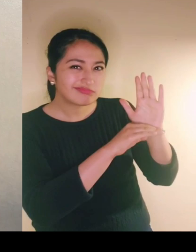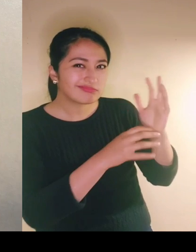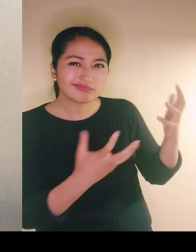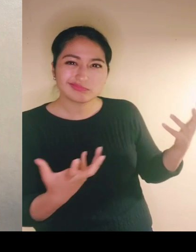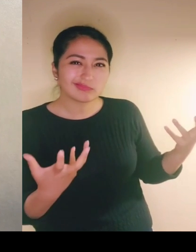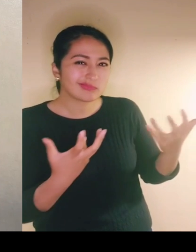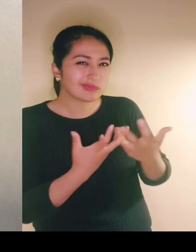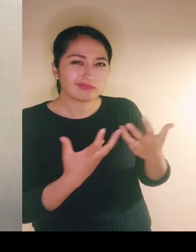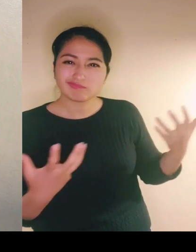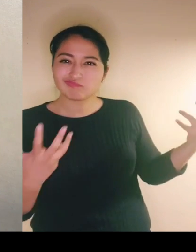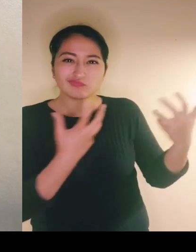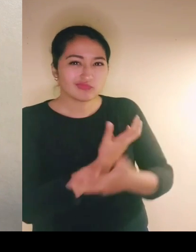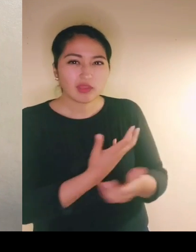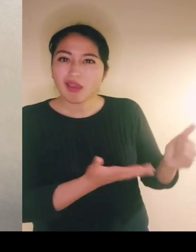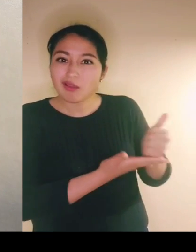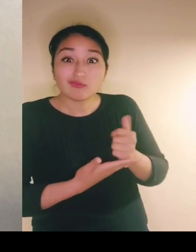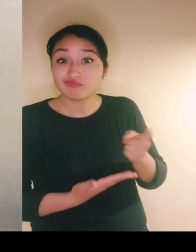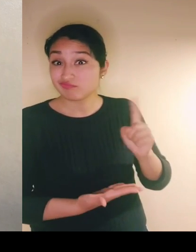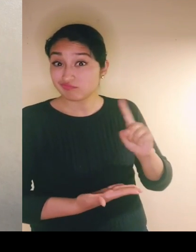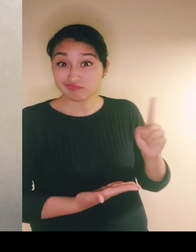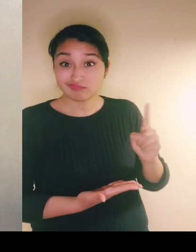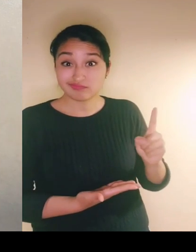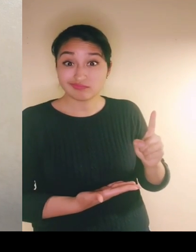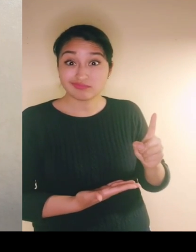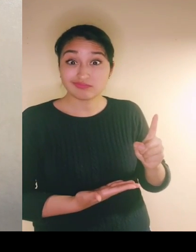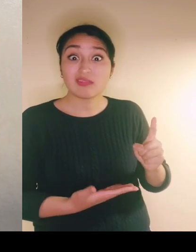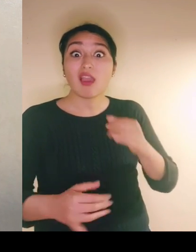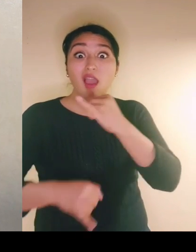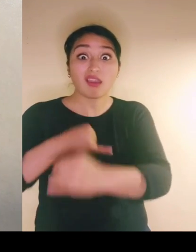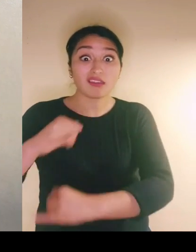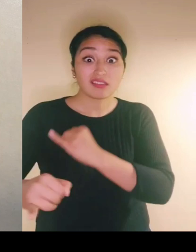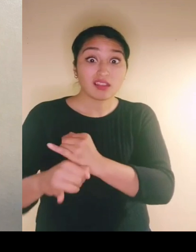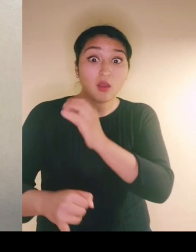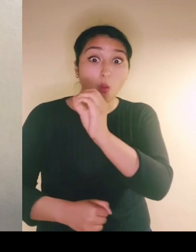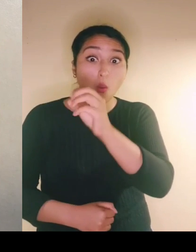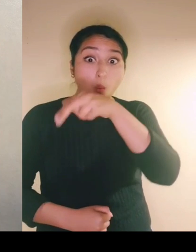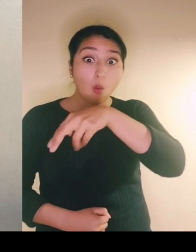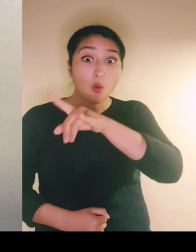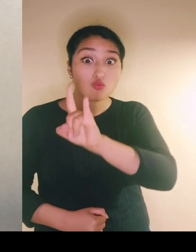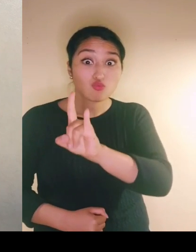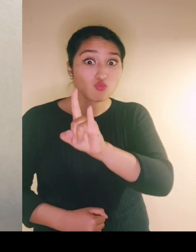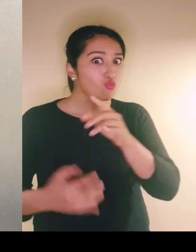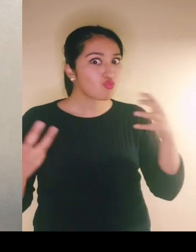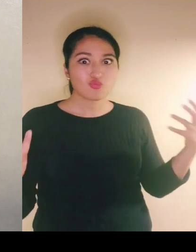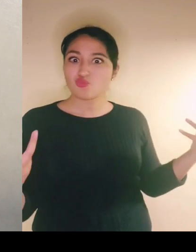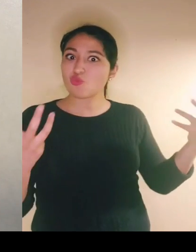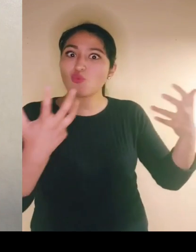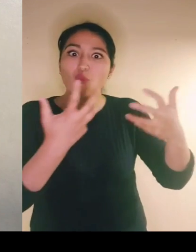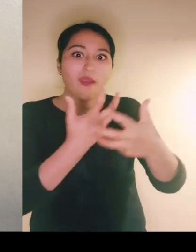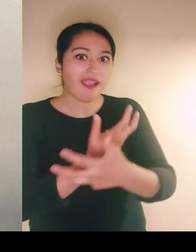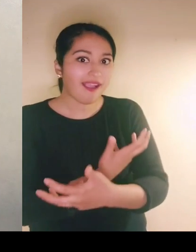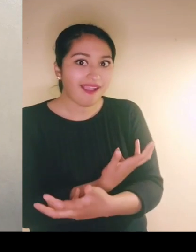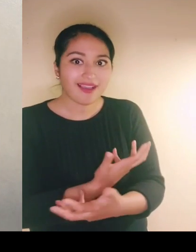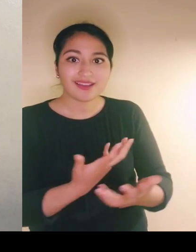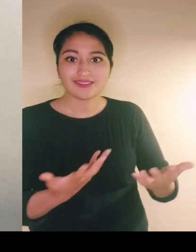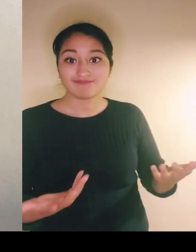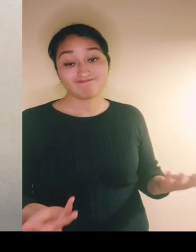que coordinarían con la visión médico-asistencialista, las cuales son contrarias a la Convención de Derechos sobre las Personas con Discapacidad